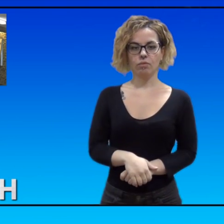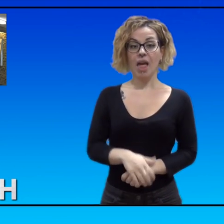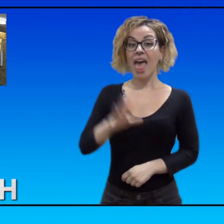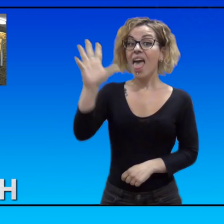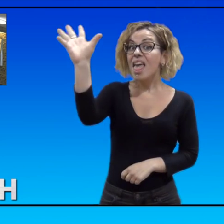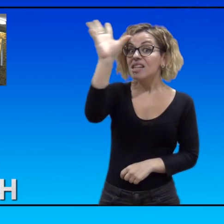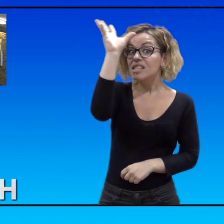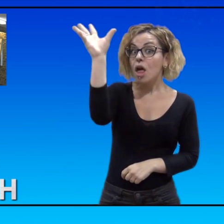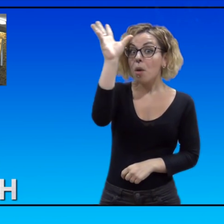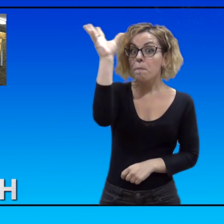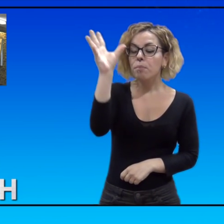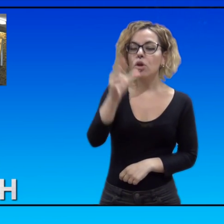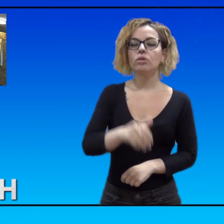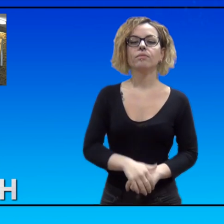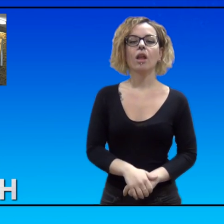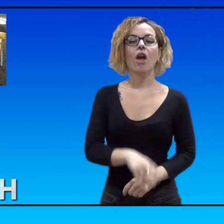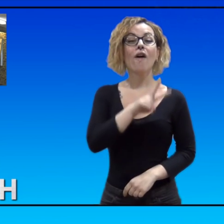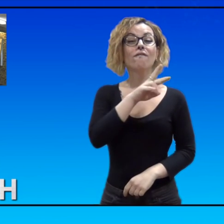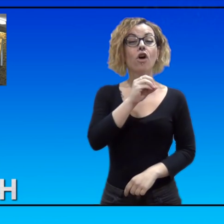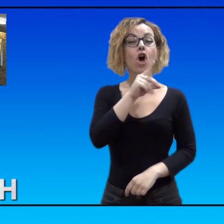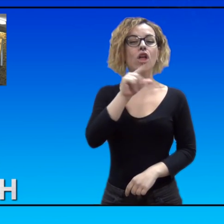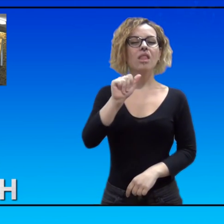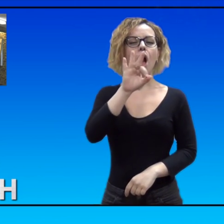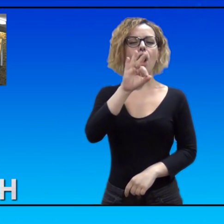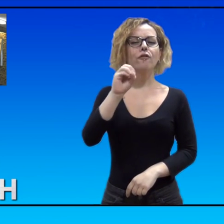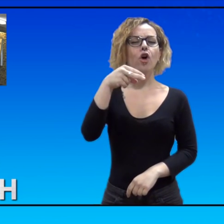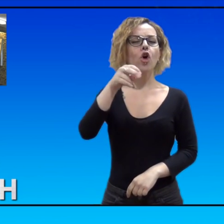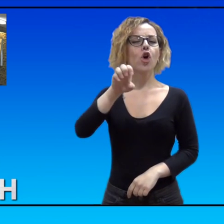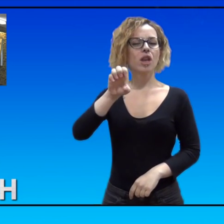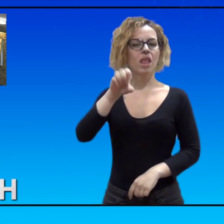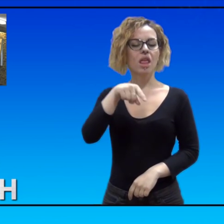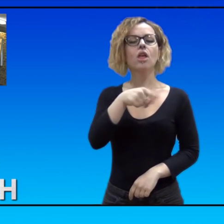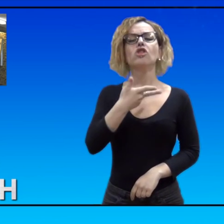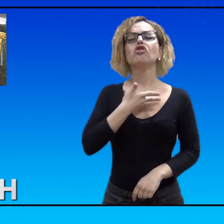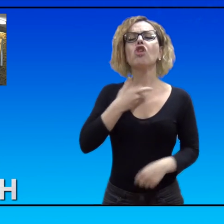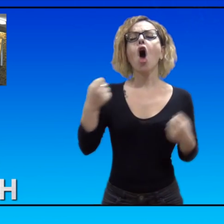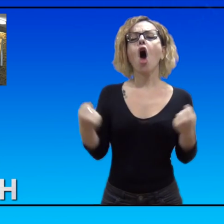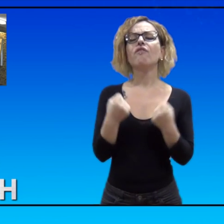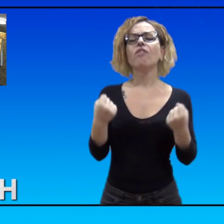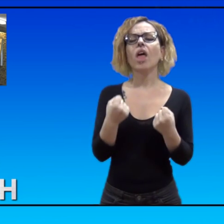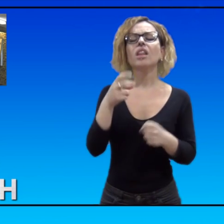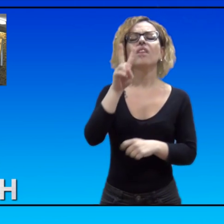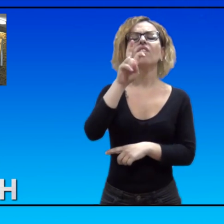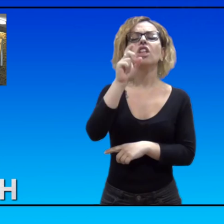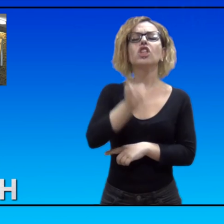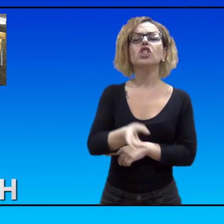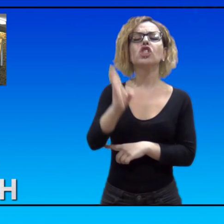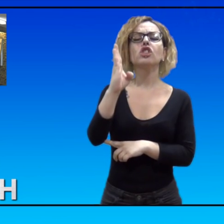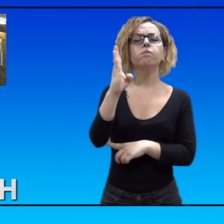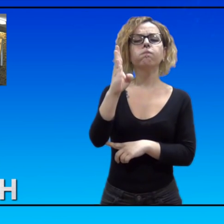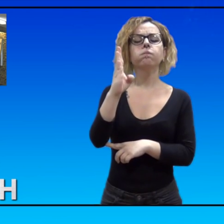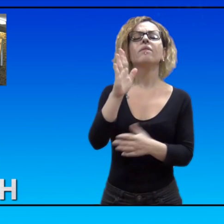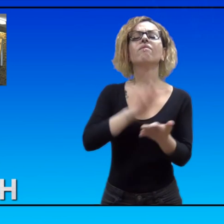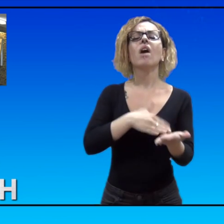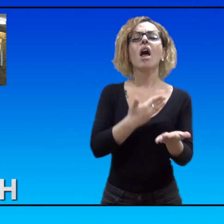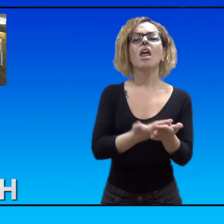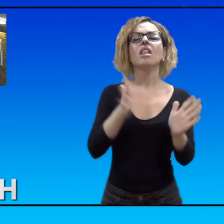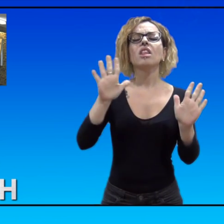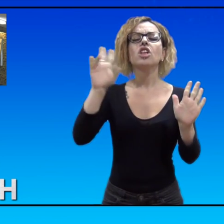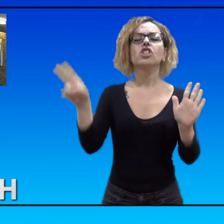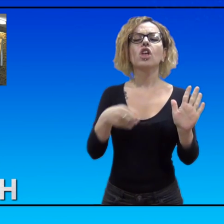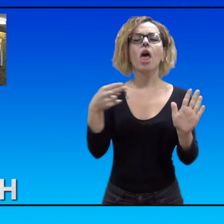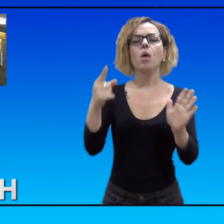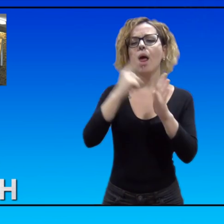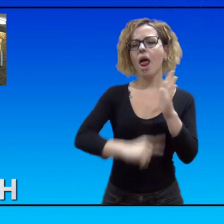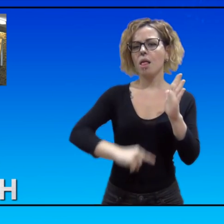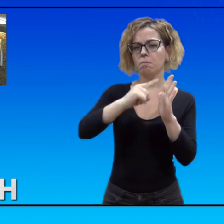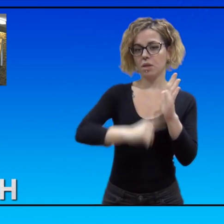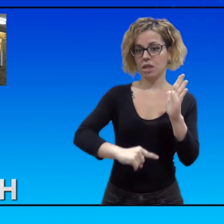Un esempio: se la Vodafone ha una promozione con cui offre 20Gb a 10 Euro,